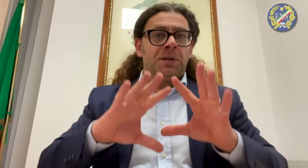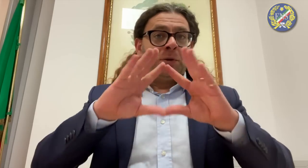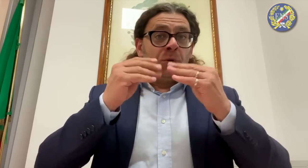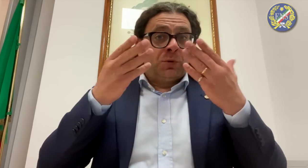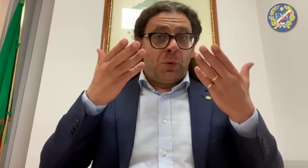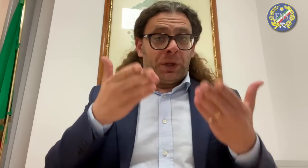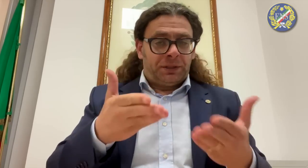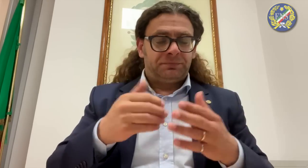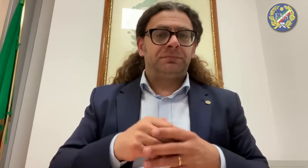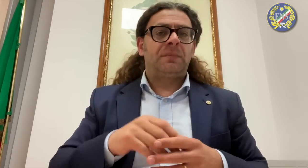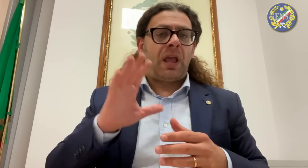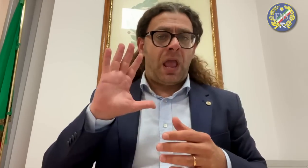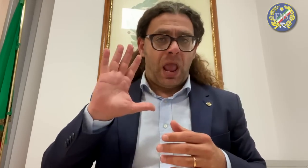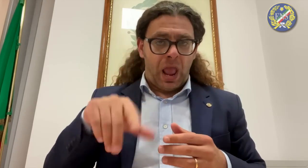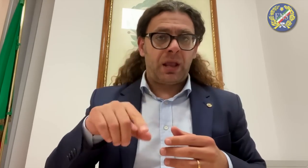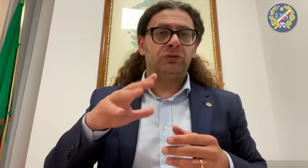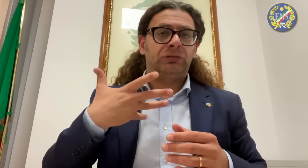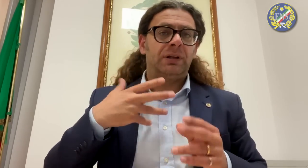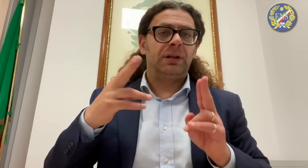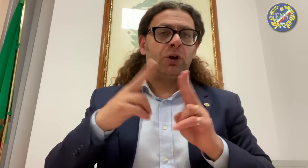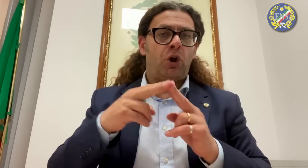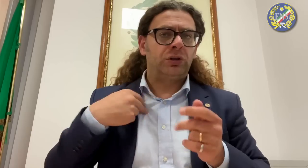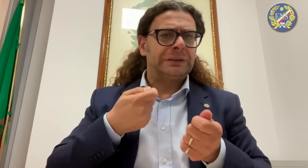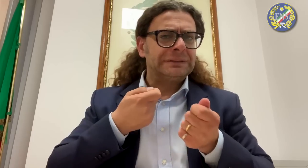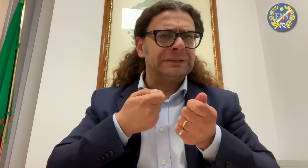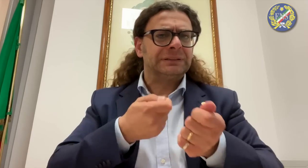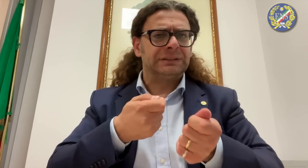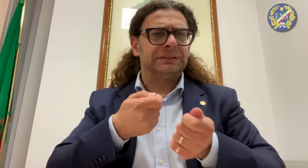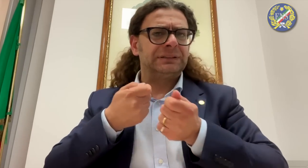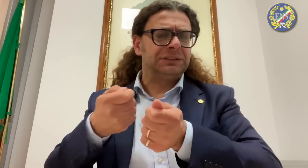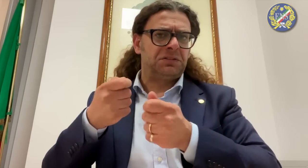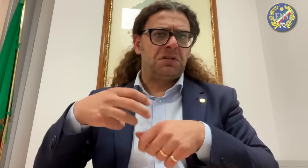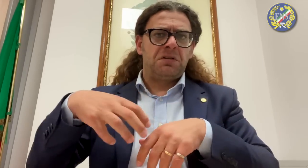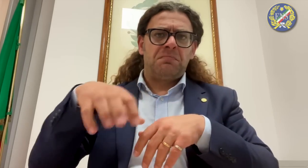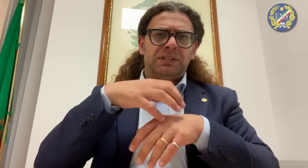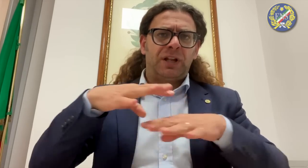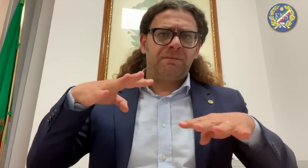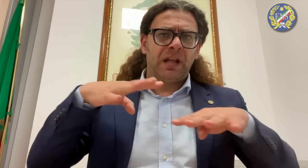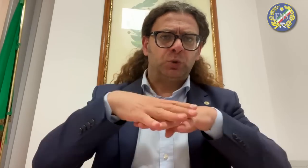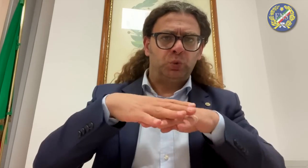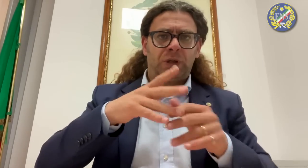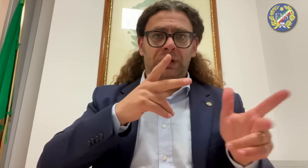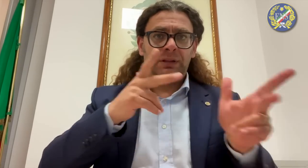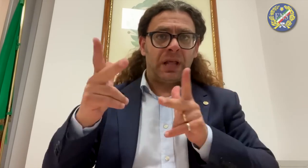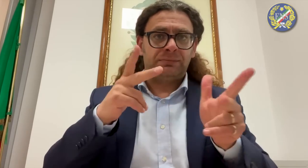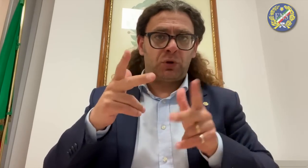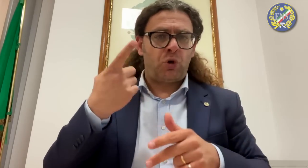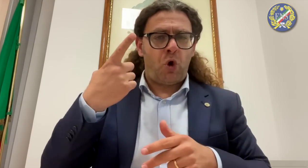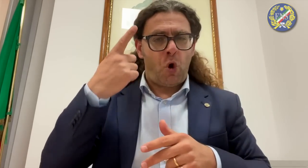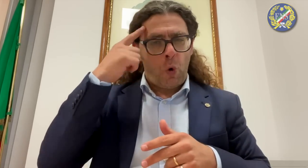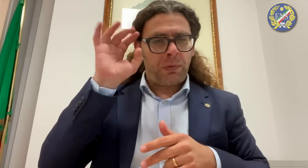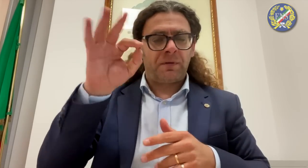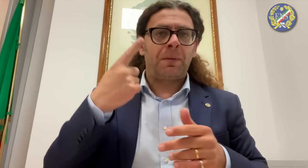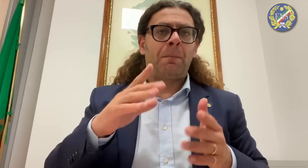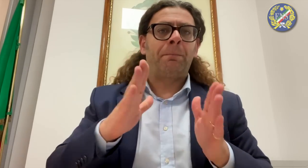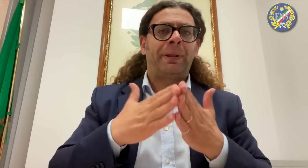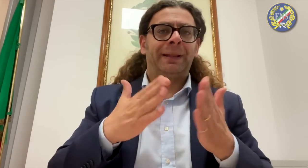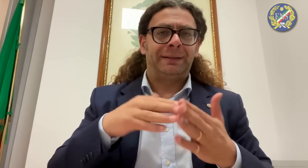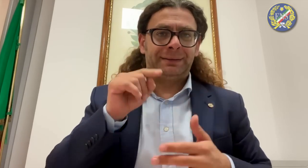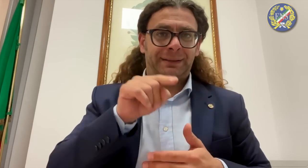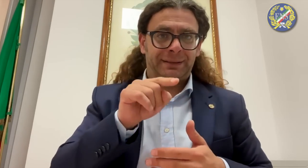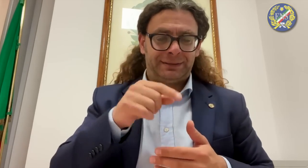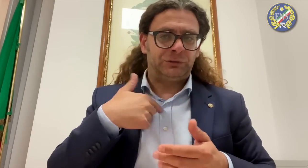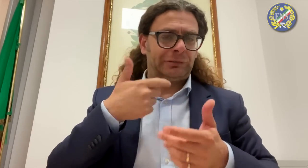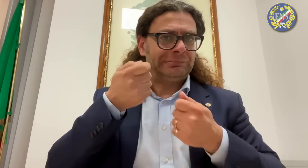Sto Inoltre continuando a sollecitare un incontro con il Ministero delle Infrastrutture e dei Trasporti sul tema delle patenti.